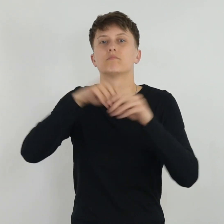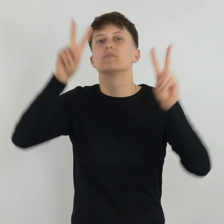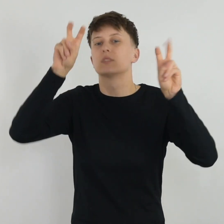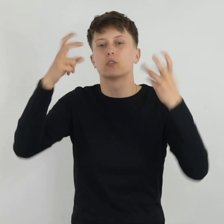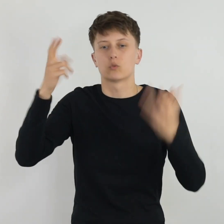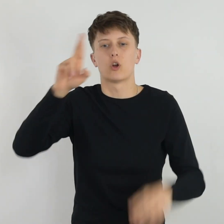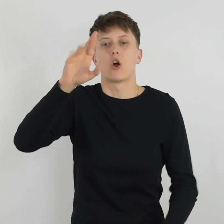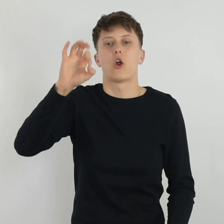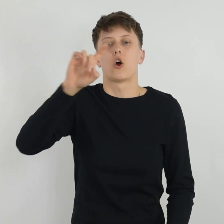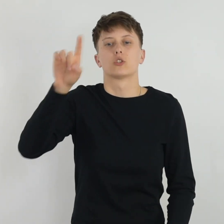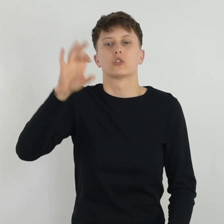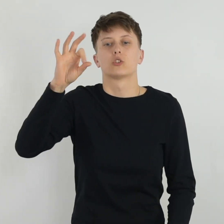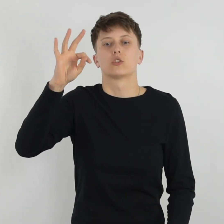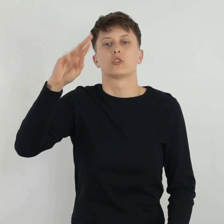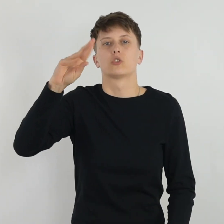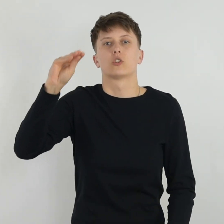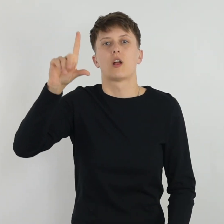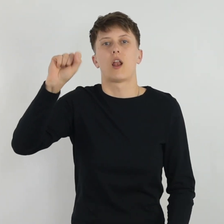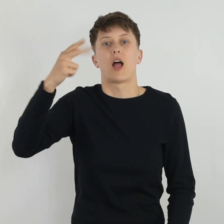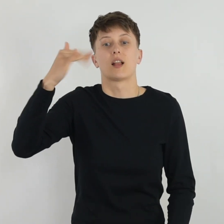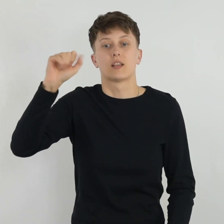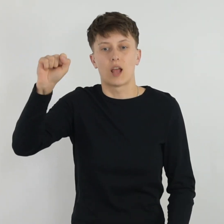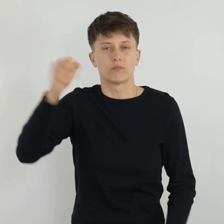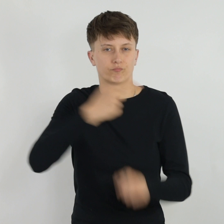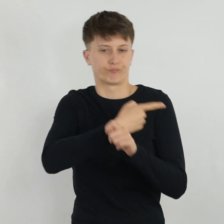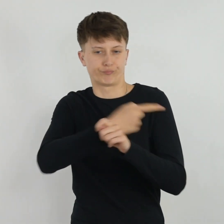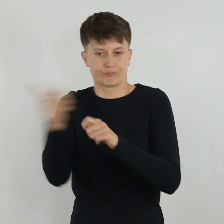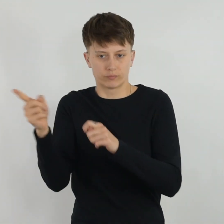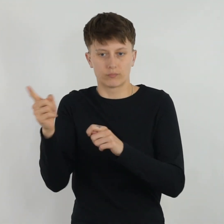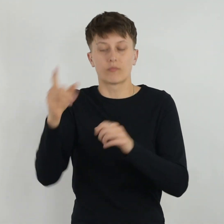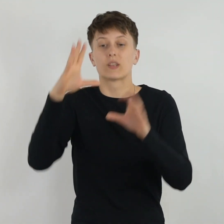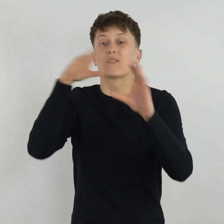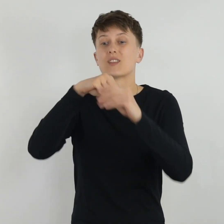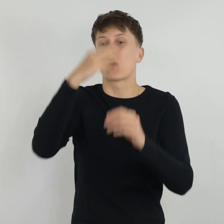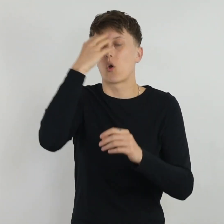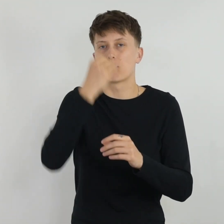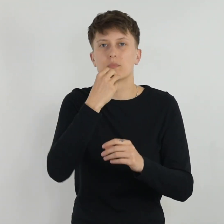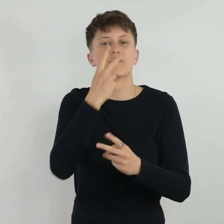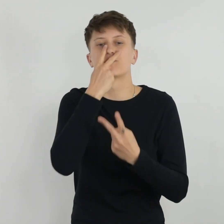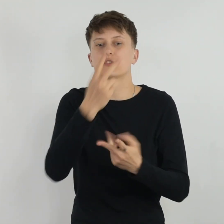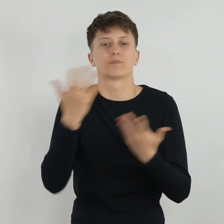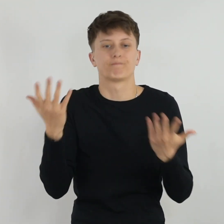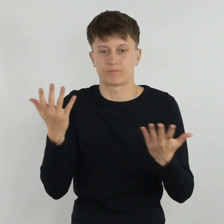stanowią Rozstrzelania. Na prezentowanym obrazie widzimy